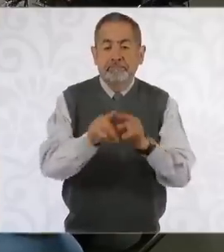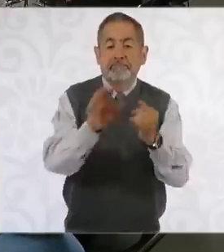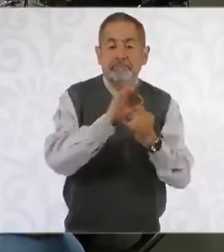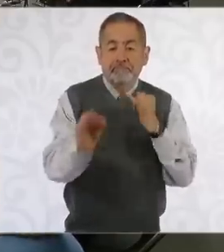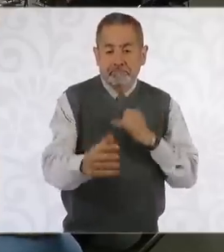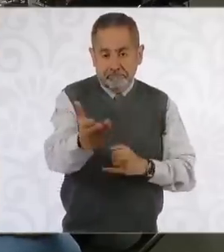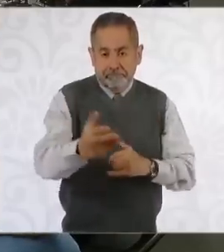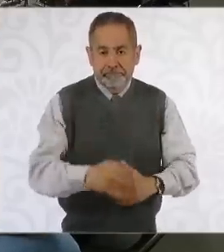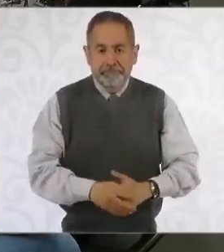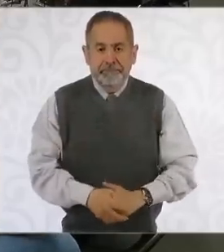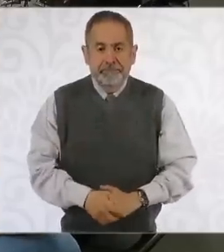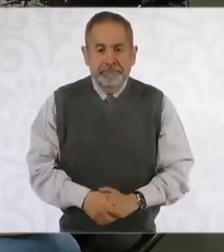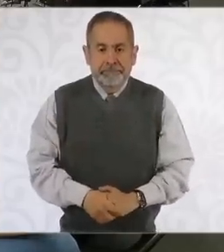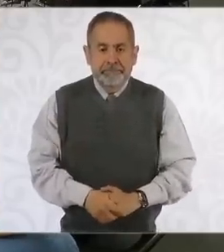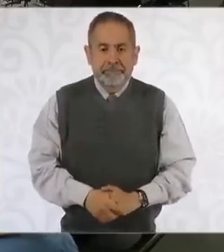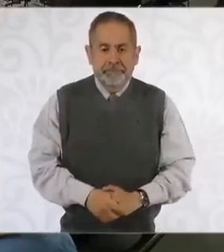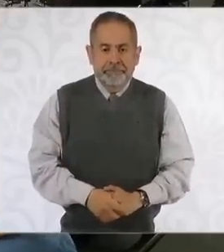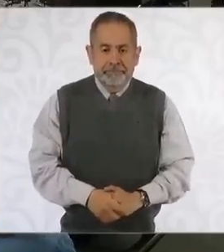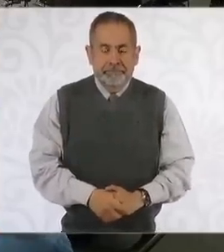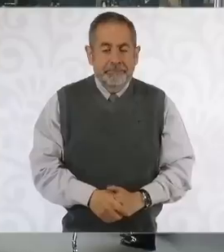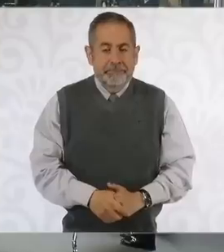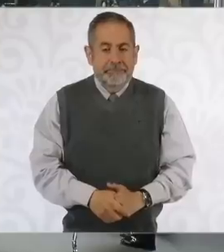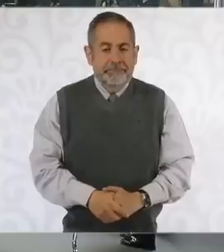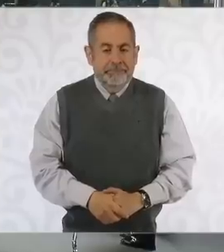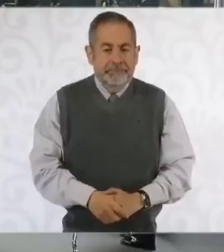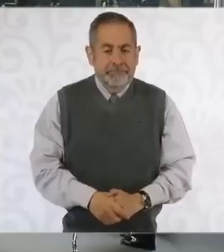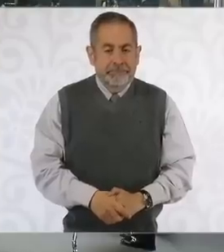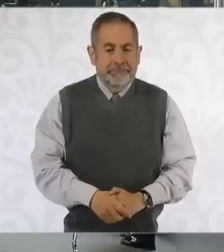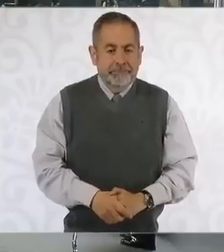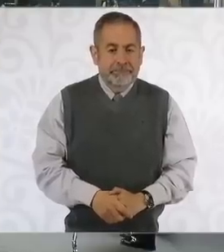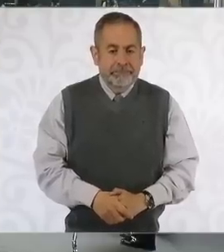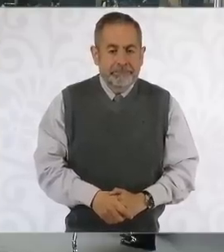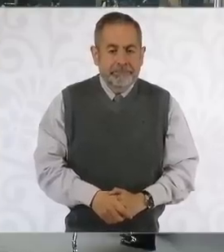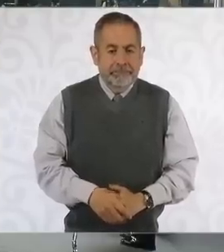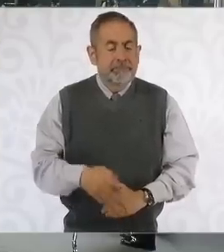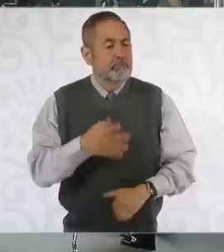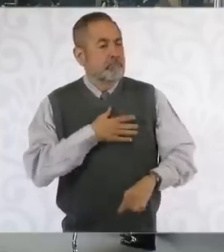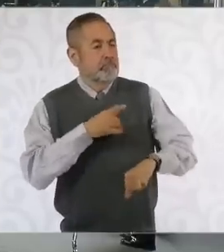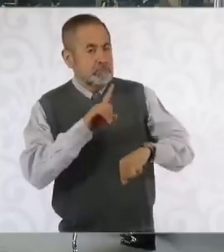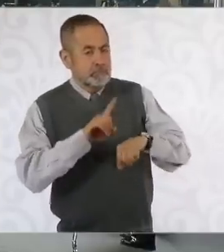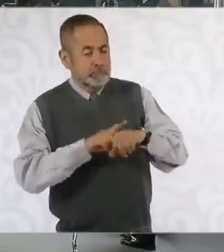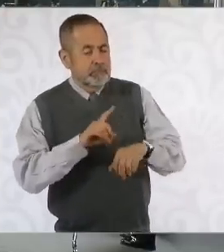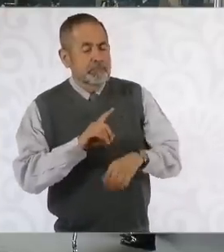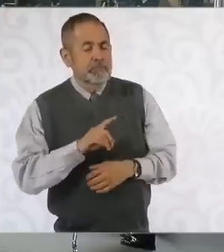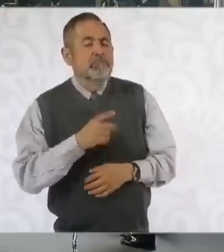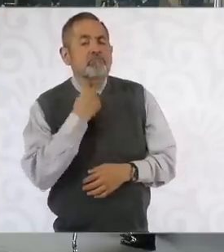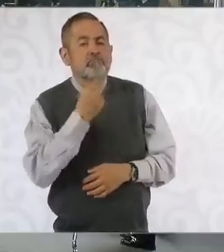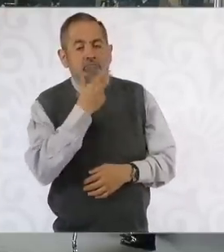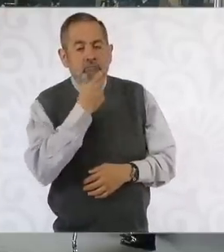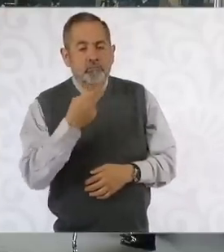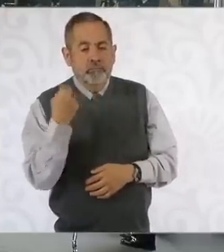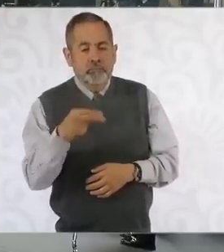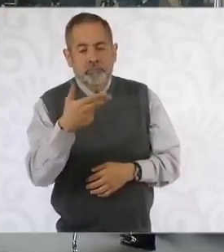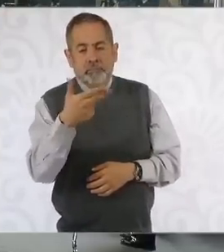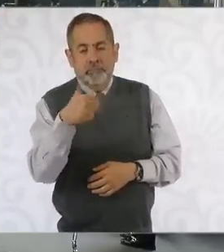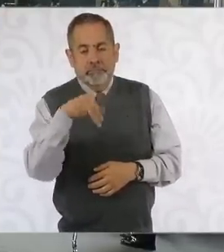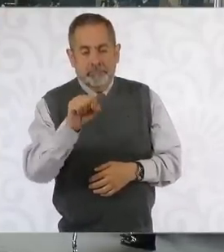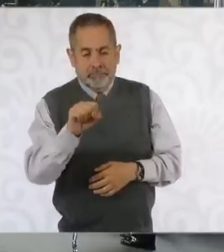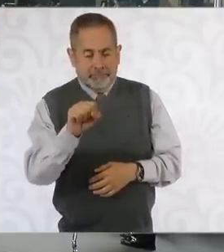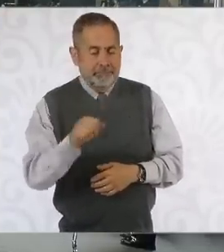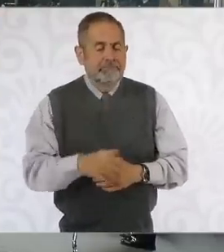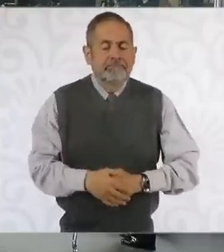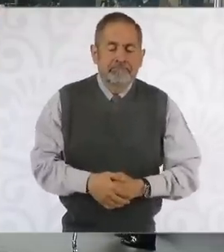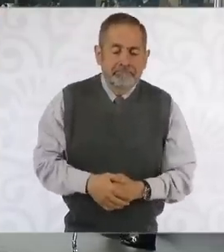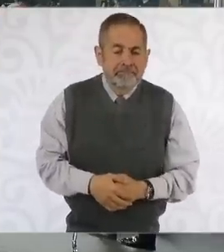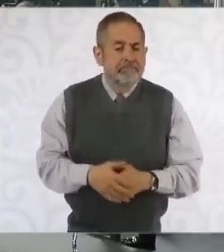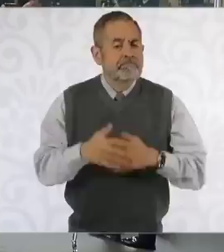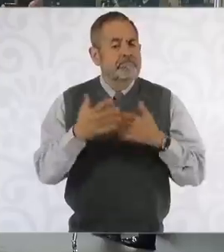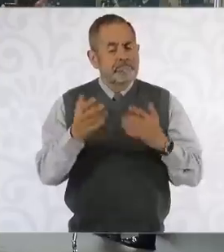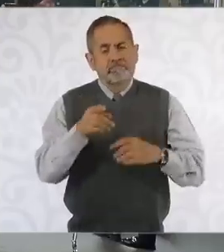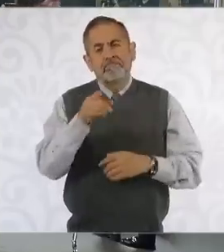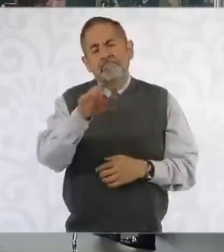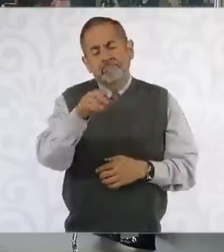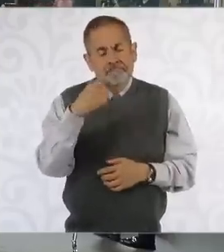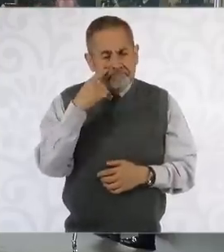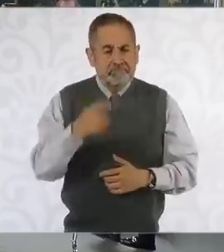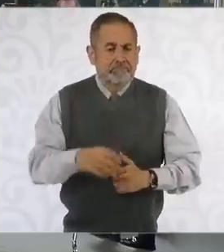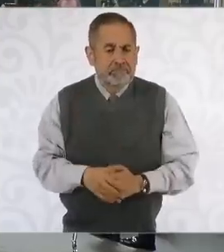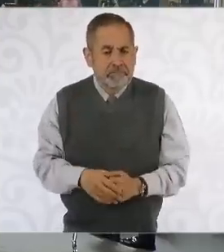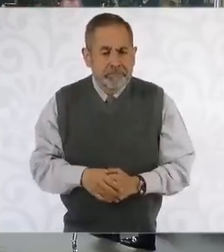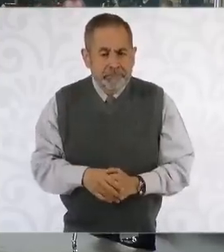Hans Buenos días presidenta han Salazar de noticiero en redes hemos estado dando seguimiento